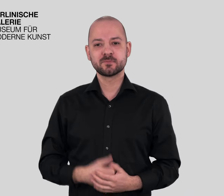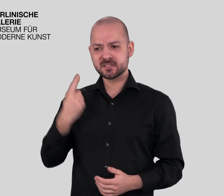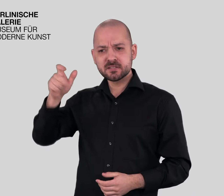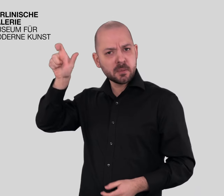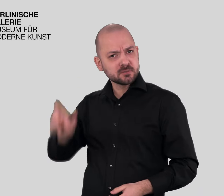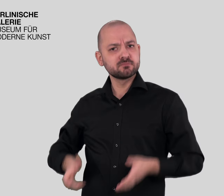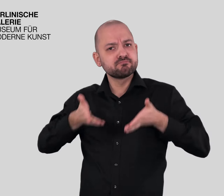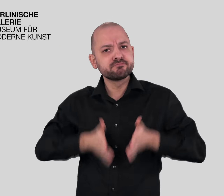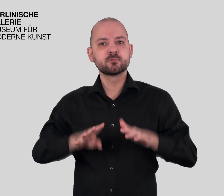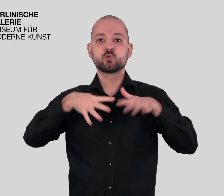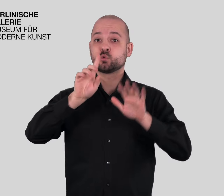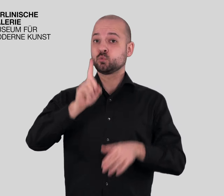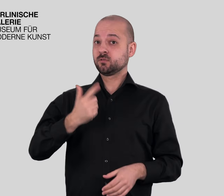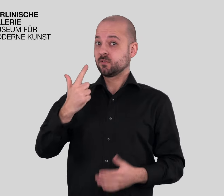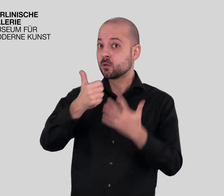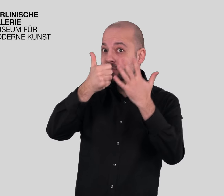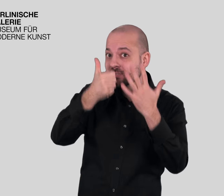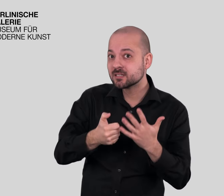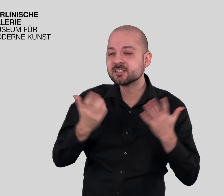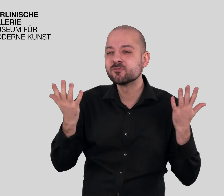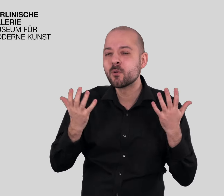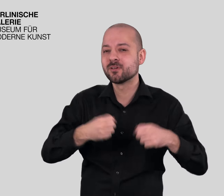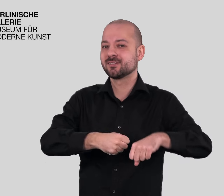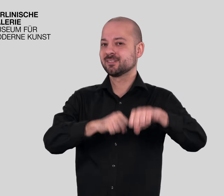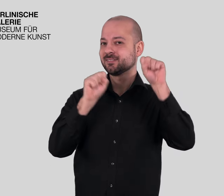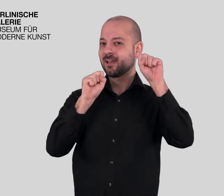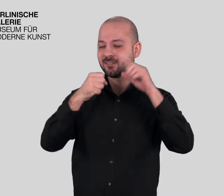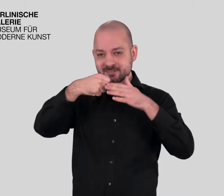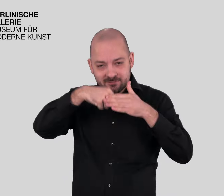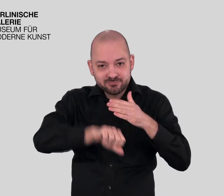Sie ist 1962 in Niedersachsen geboren.